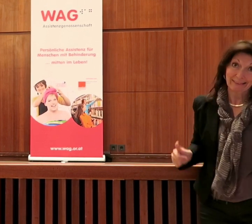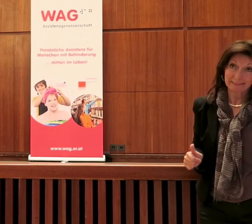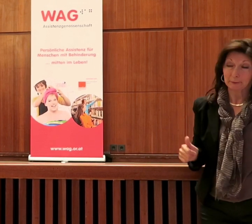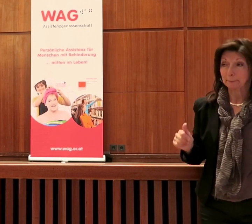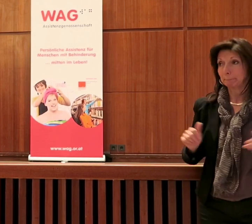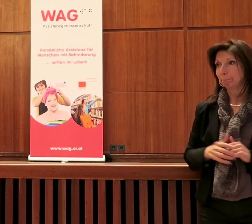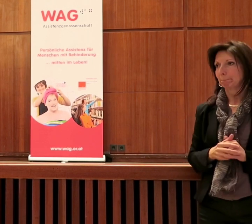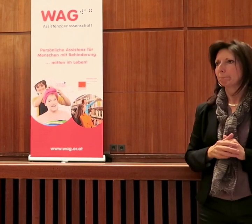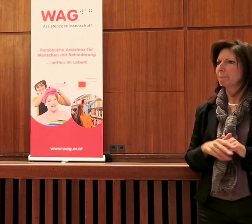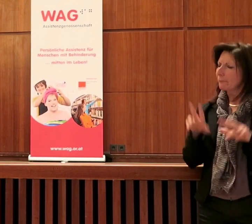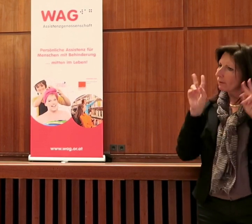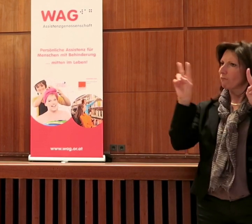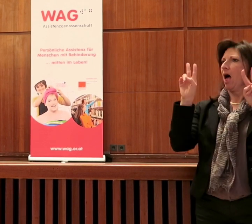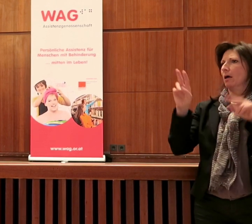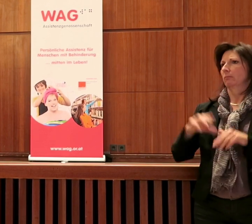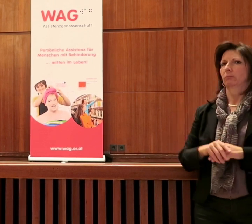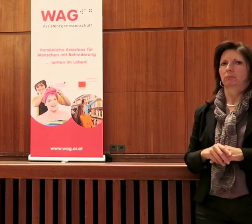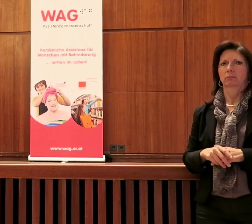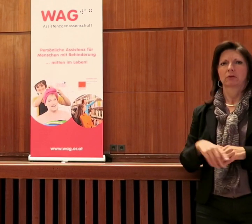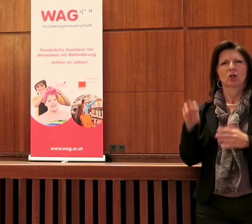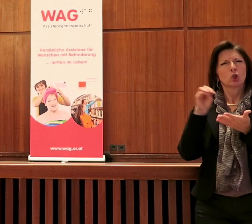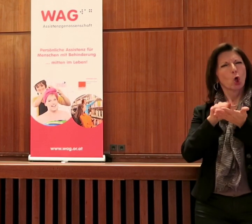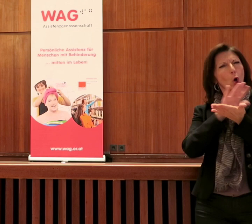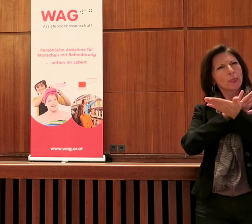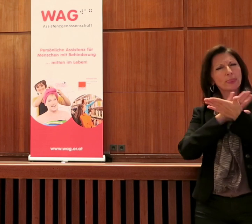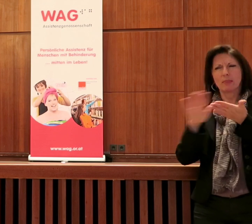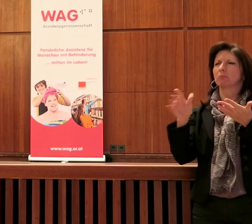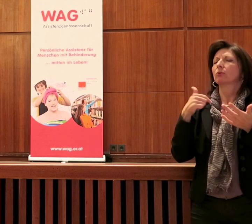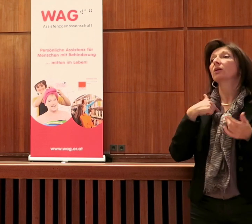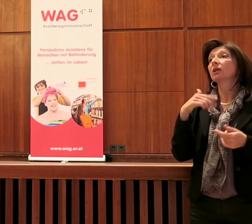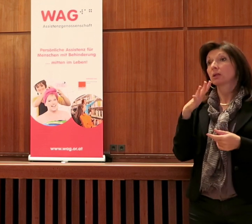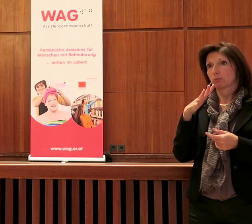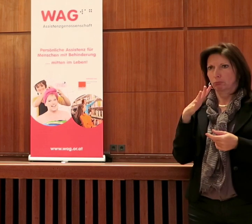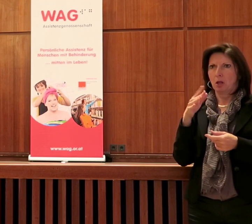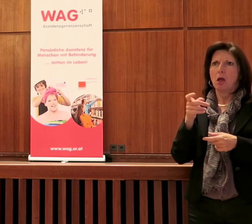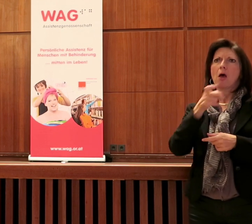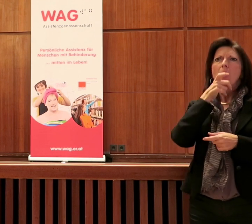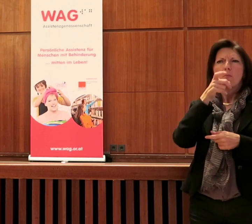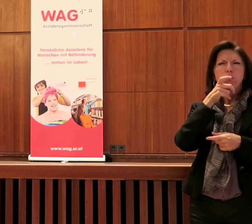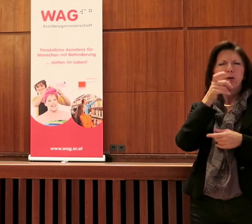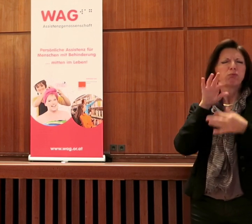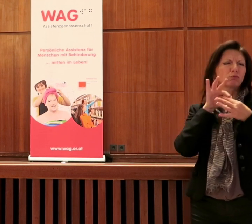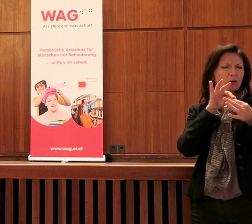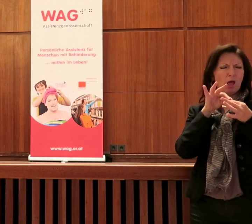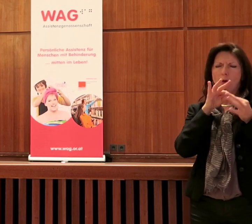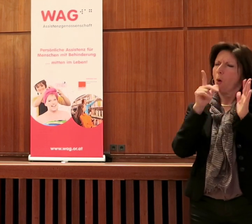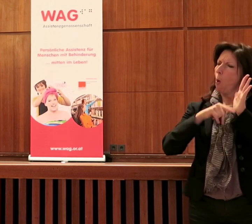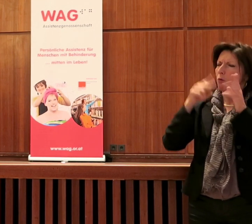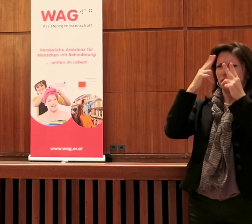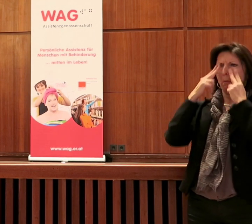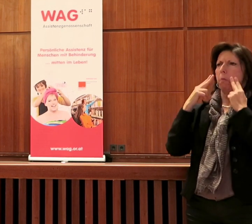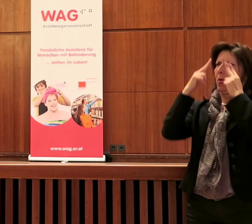Also ich kann das wirklich sagen, mir hat wirklich noch nie... Und ich hab sehr viel beruflich mit Blinden zu tun... Mir hat noch nie ein Blinder einen Blindenstock abgebrochen.